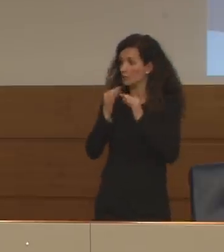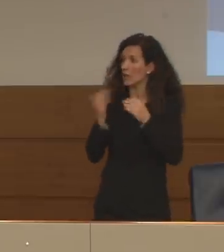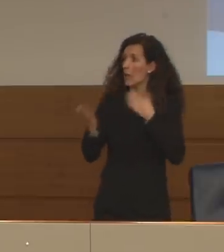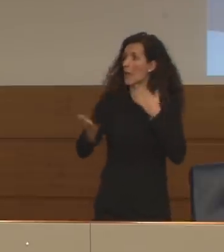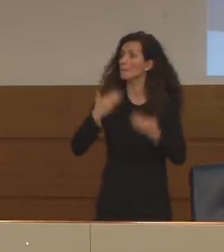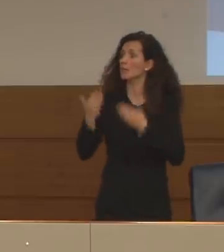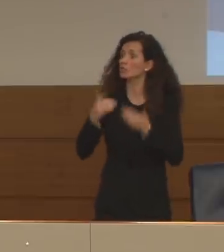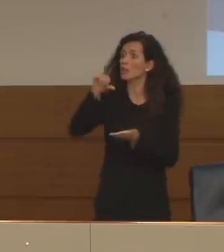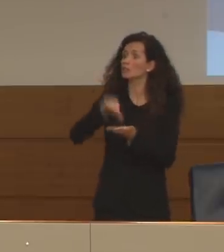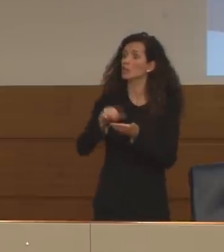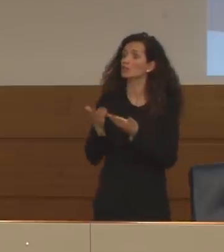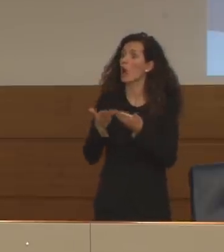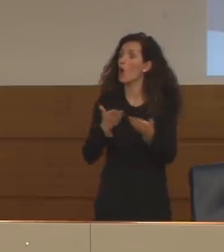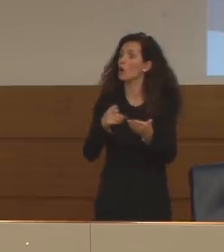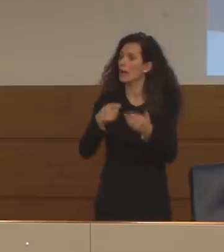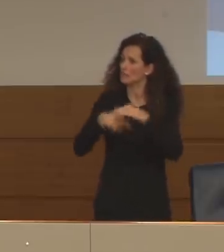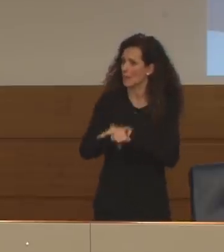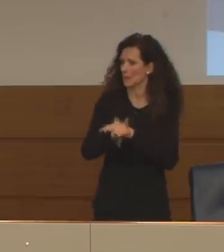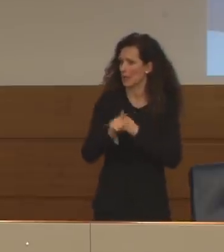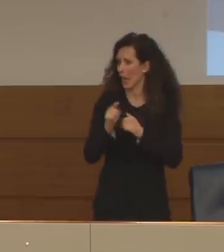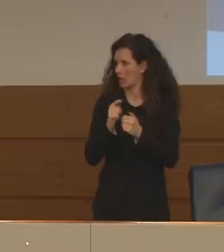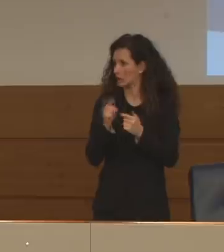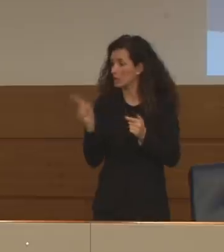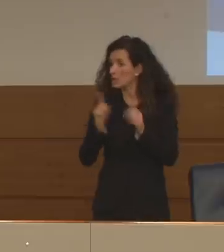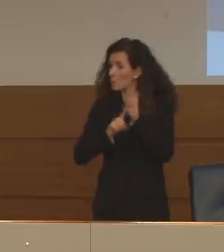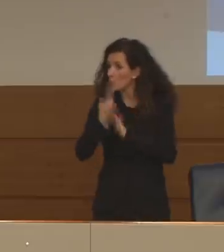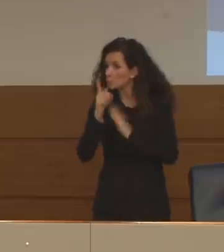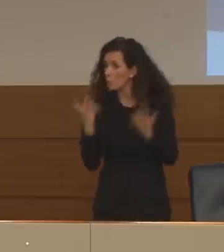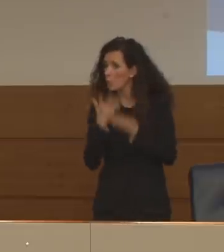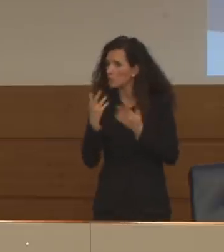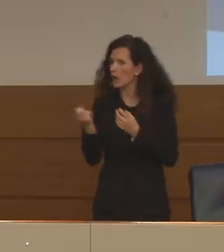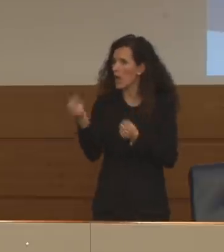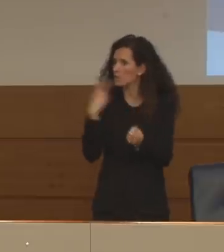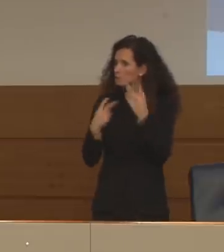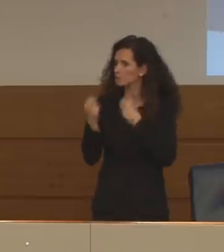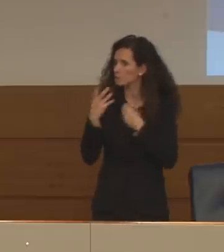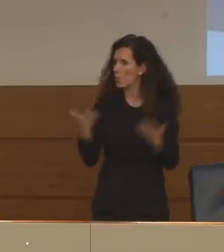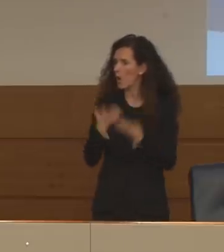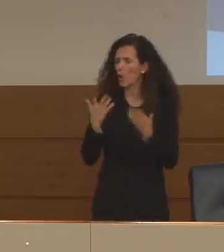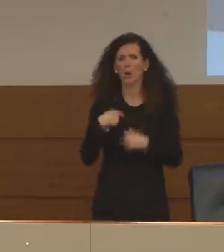Non sono dunque segnalate emergenze in nessun centro per quello che risulta?